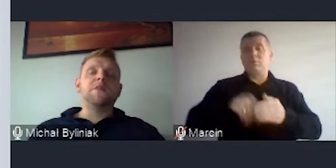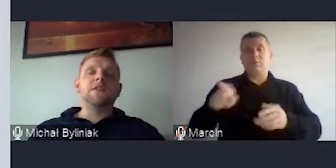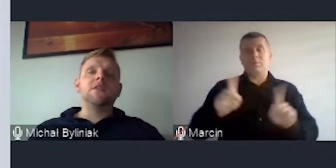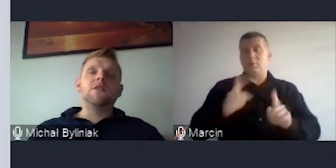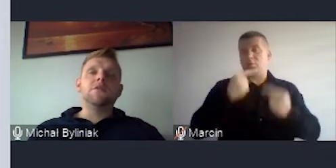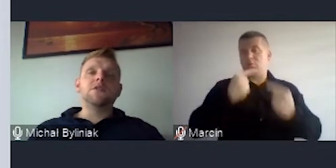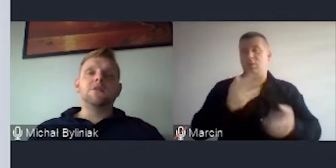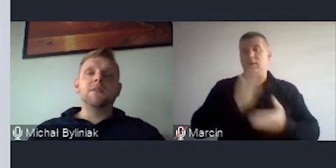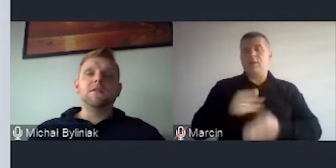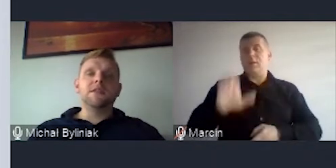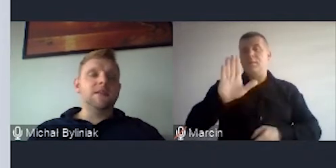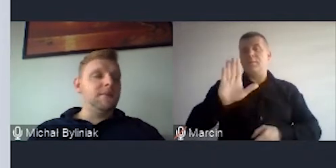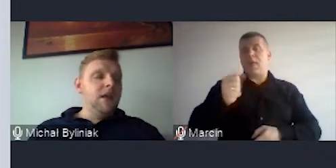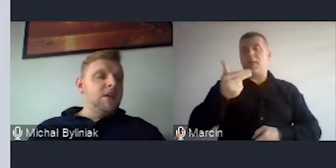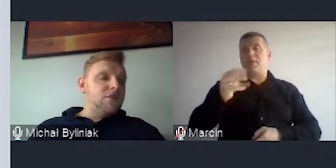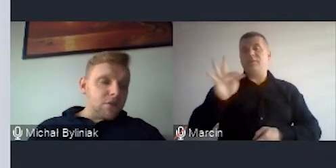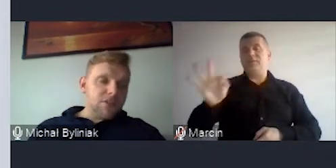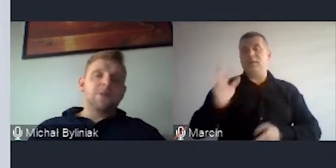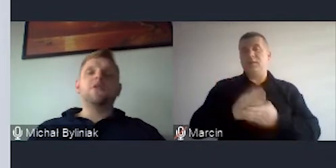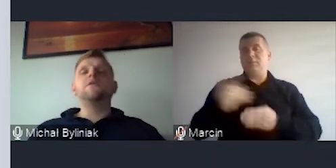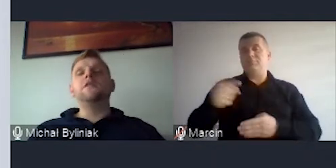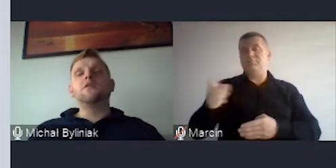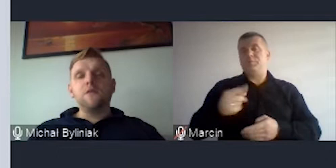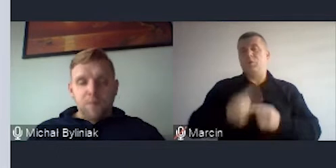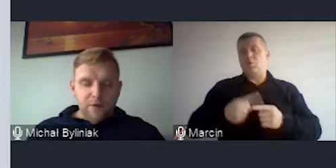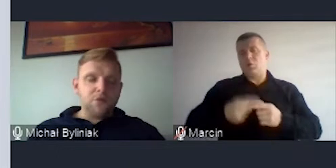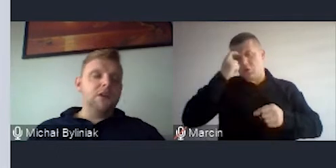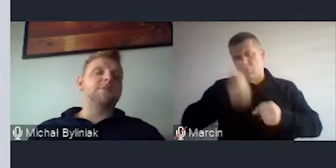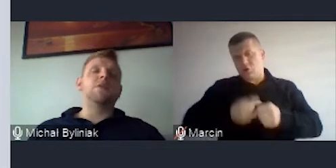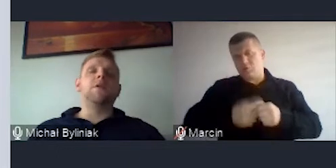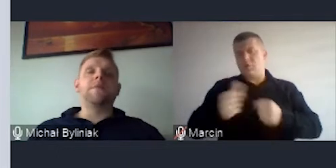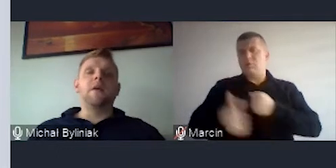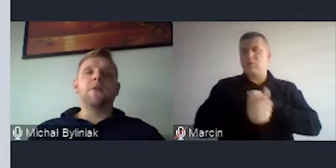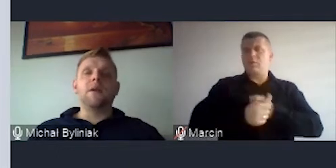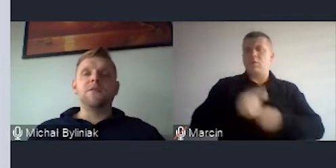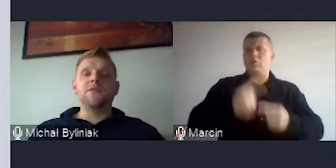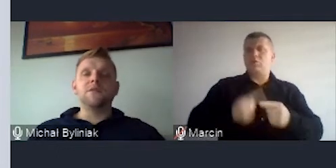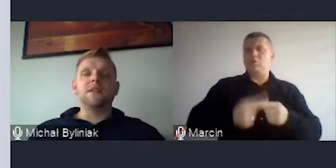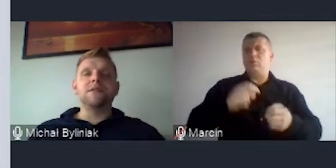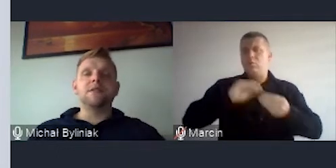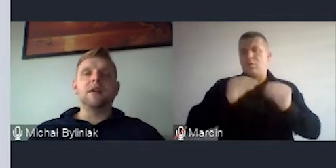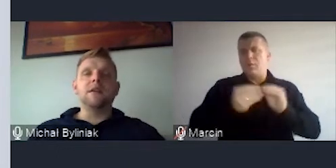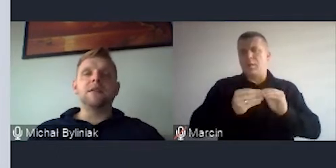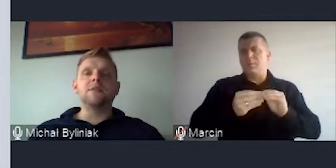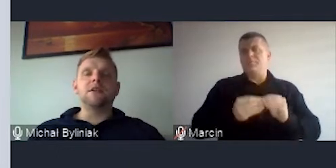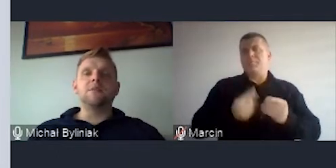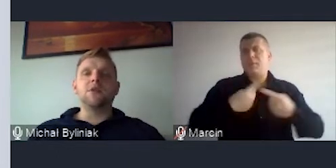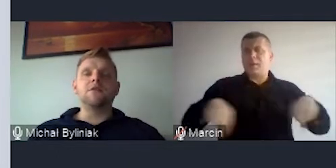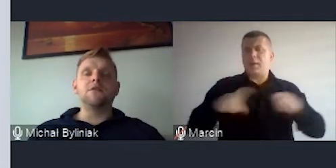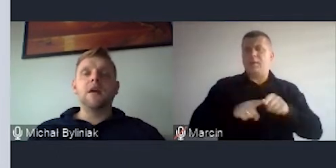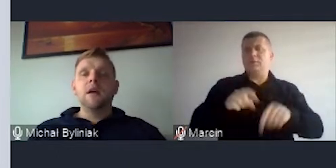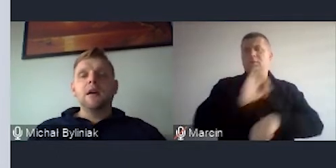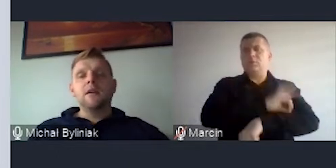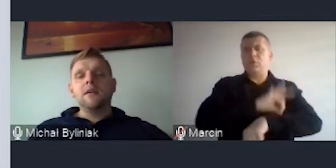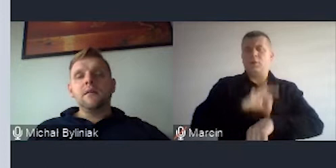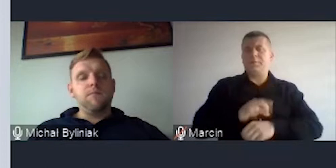Odpowiada tylko i wyłącznie przed beneficjentem co rodzi sporo konfliktów, powoduje sporo problemów związanych z realizacją takich projektów,